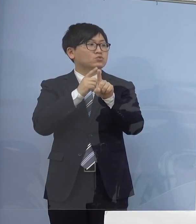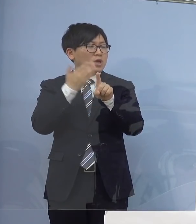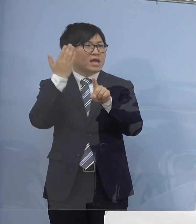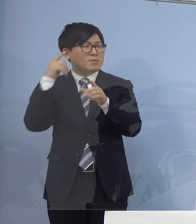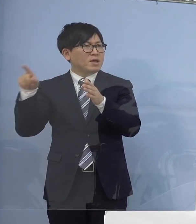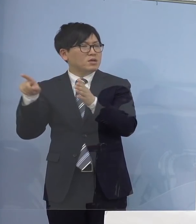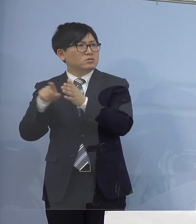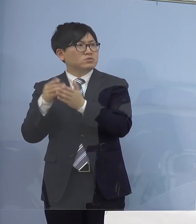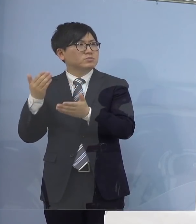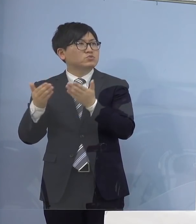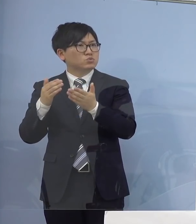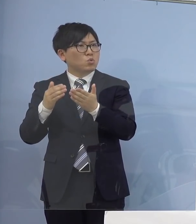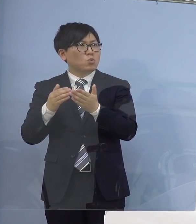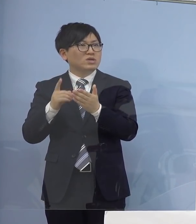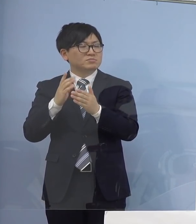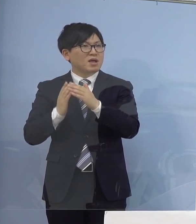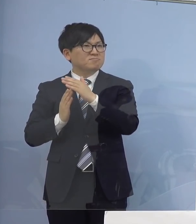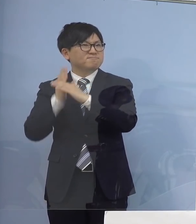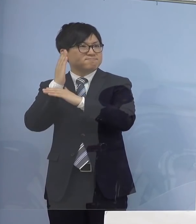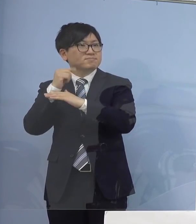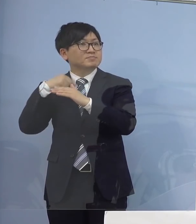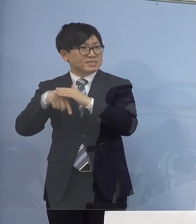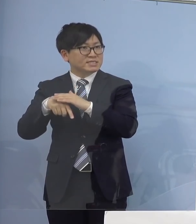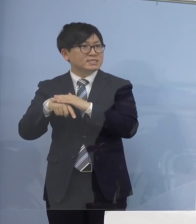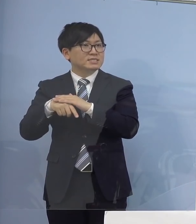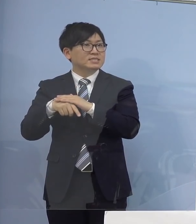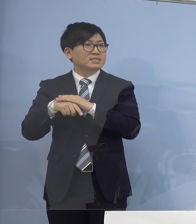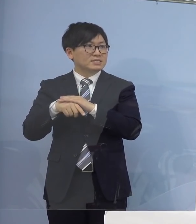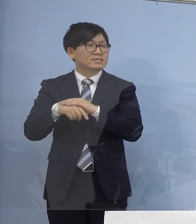（知事） 38（名）というのは過去に2番目しかないですからね